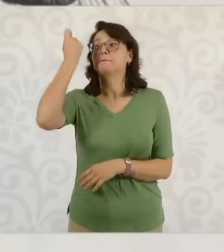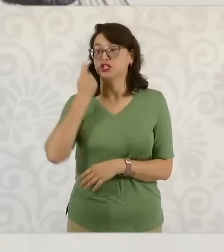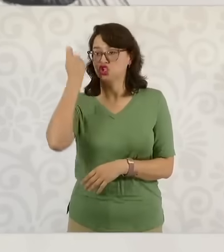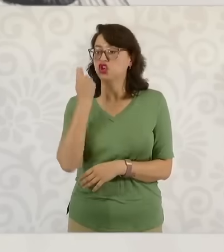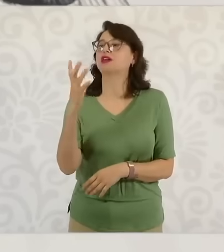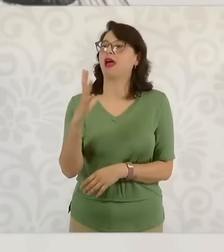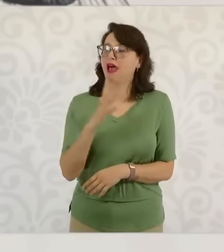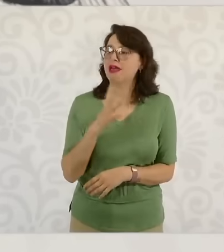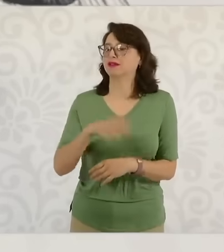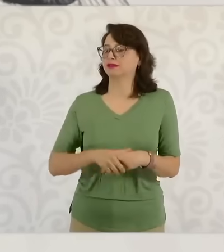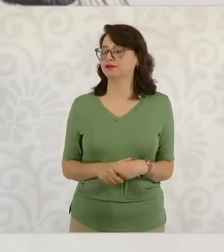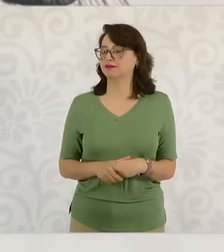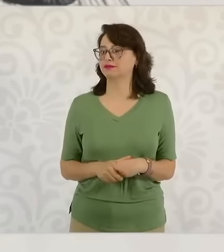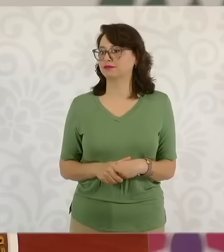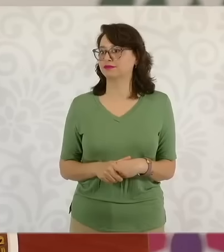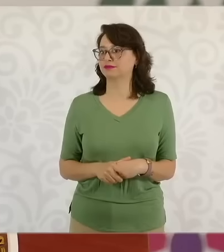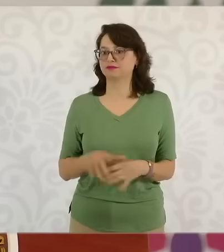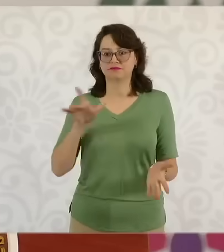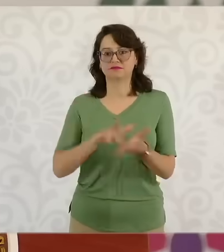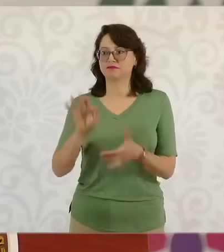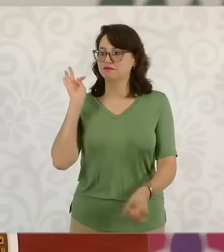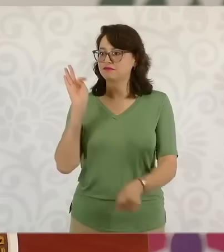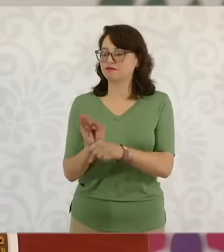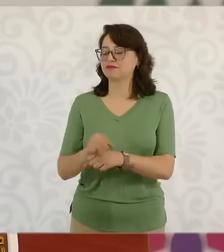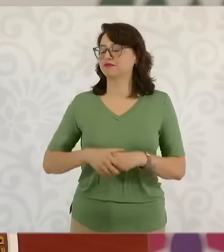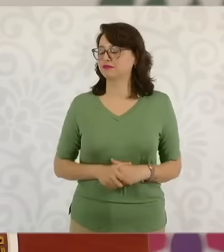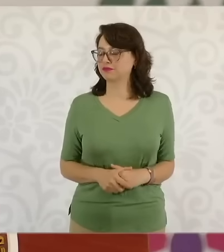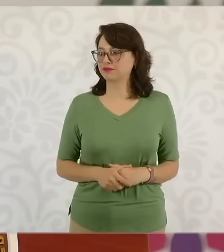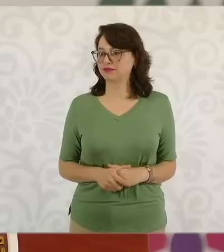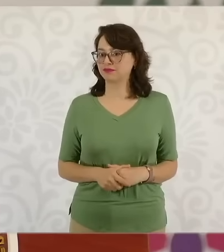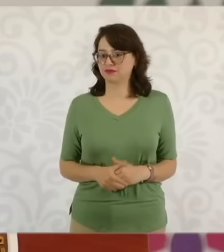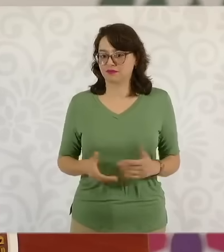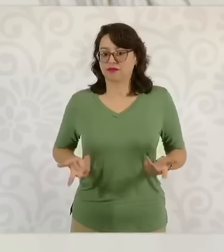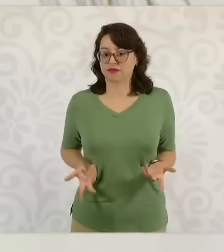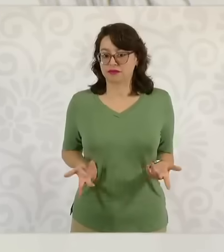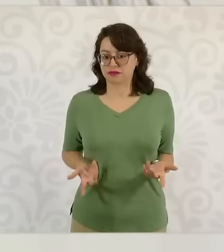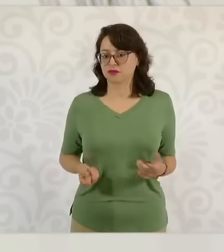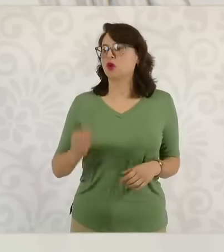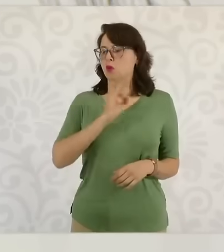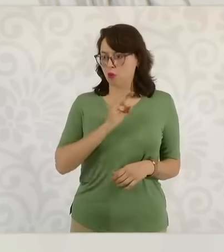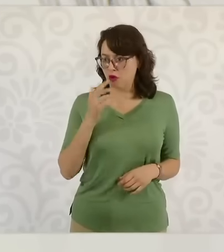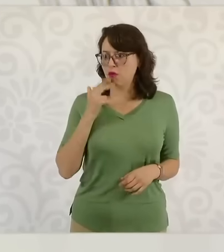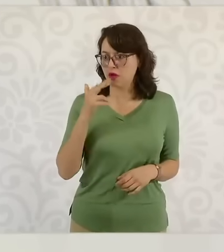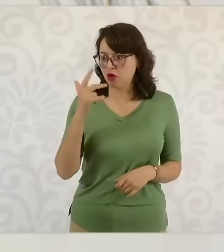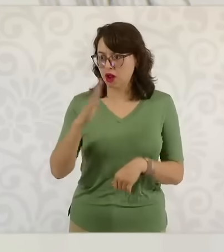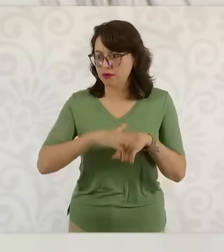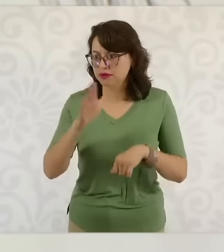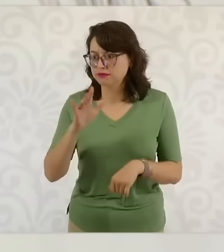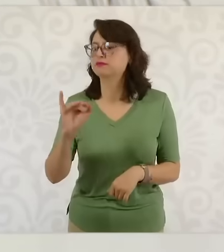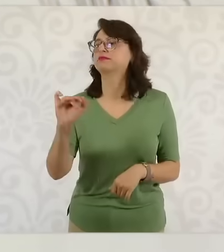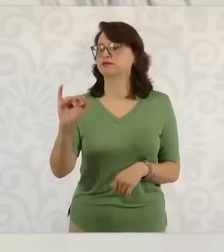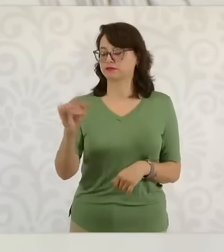que están en cuentas individuales entonces todavía se puede perfeccionar más sí pero en aquel momento